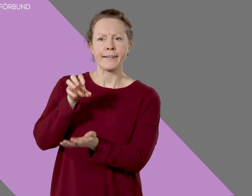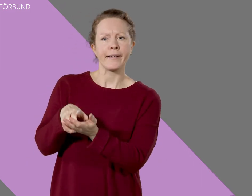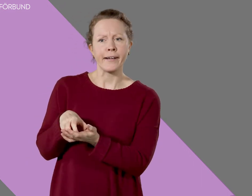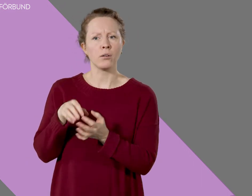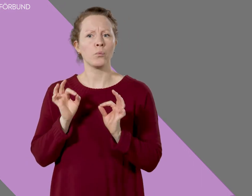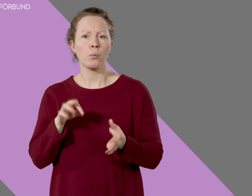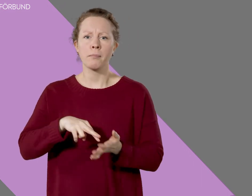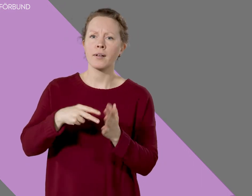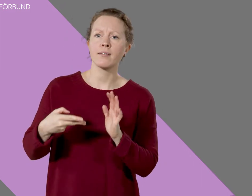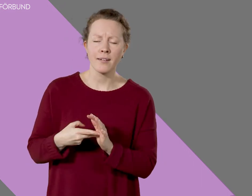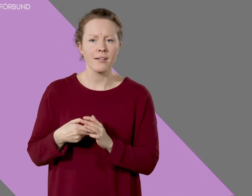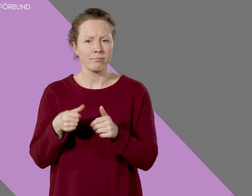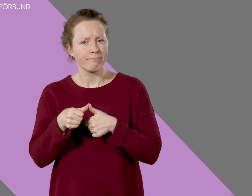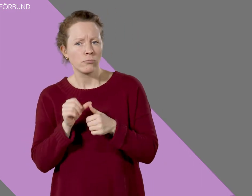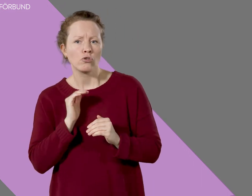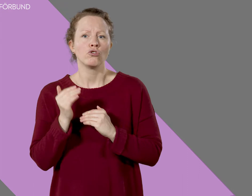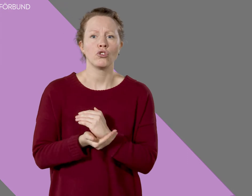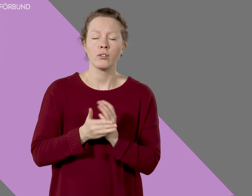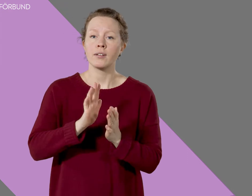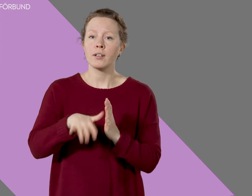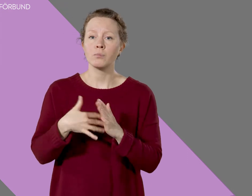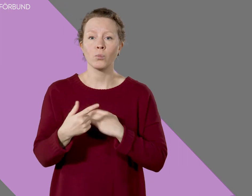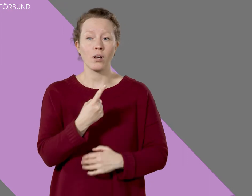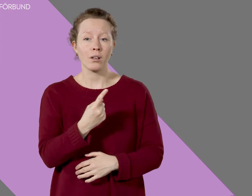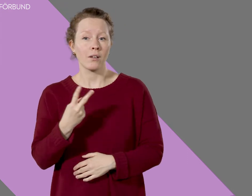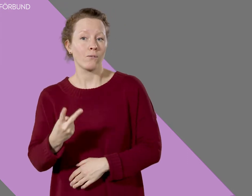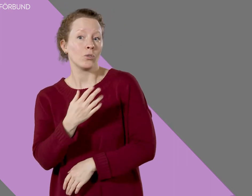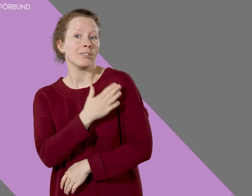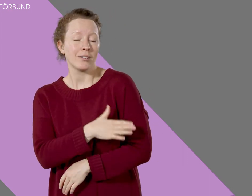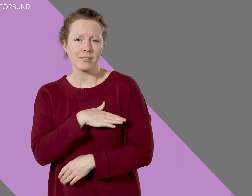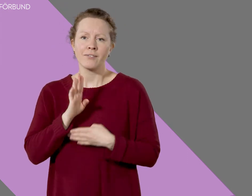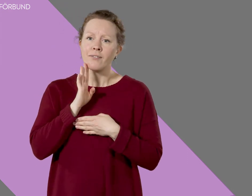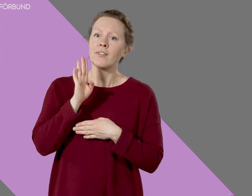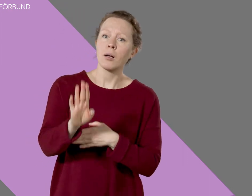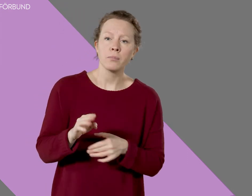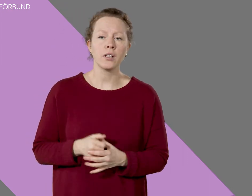har för avsikt att säkerställa den teckenspråkiga 112-tjänstens framtid -